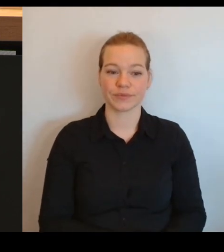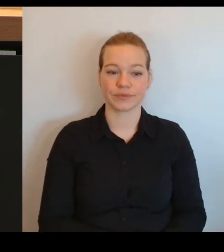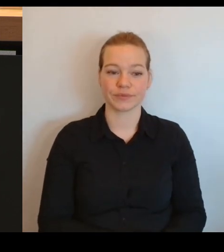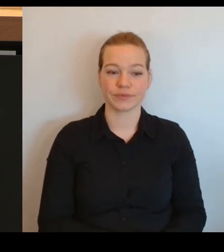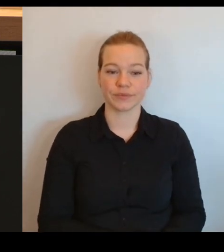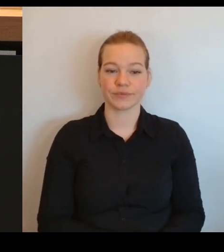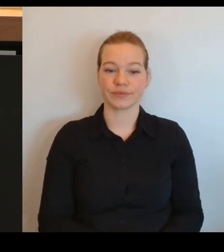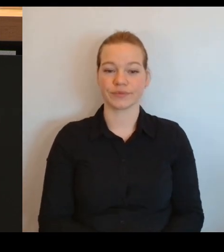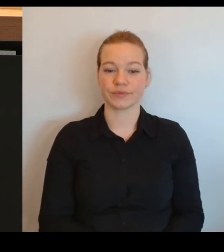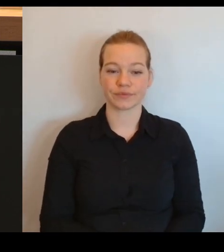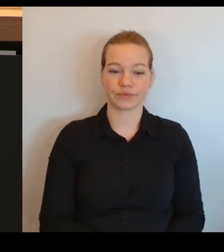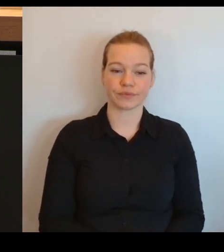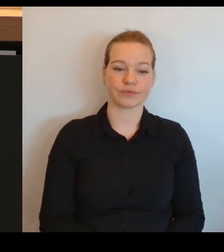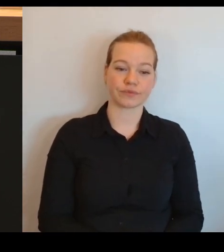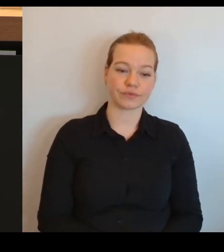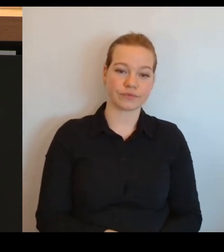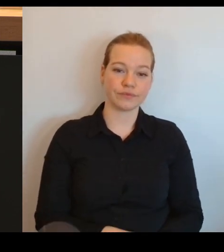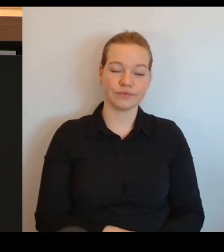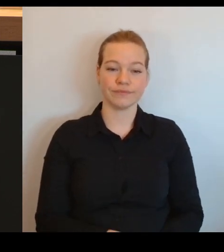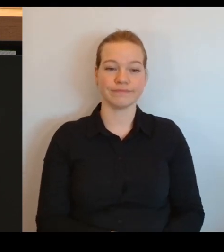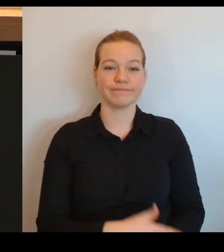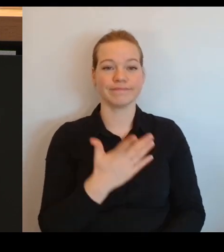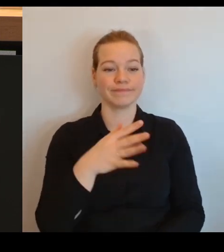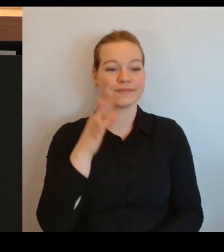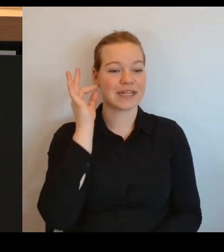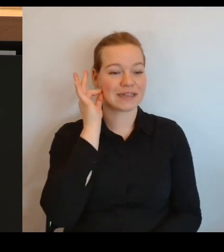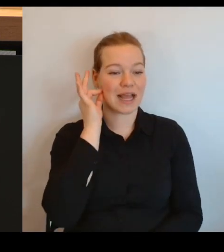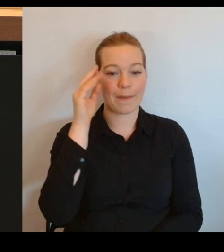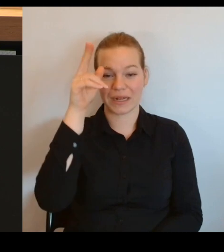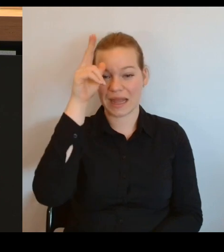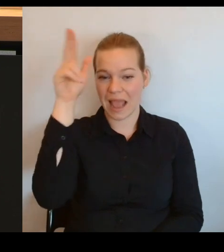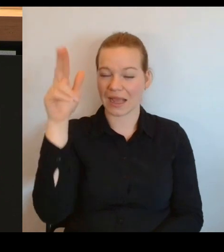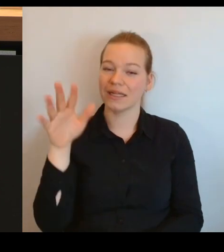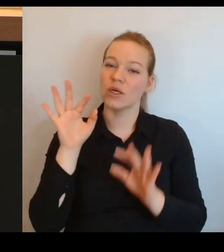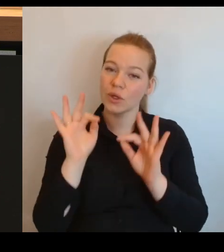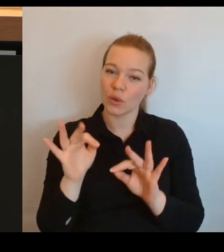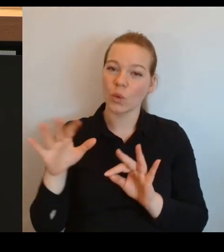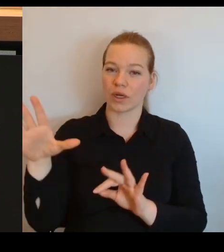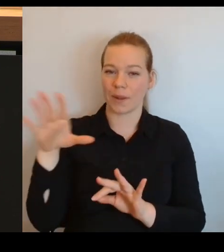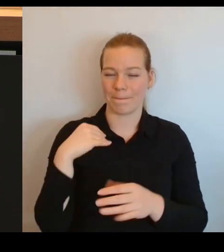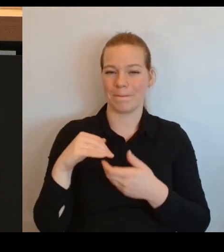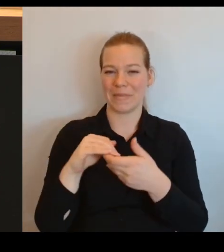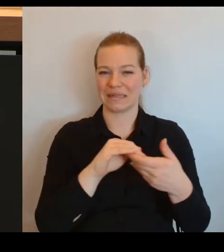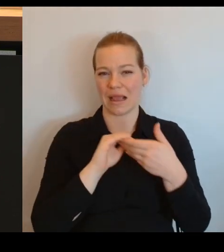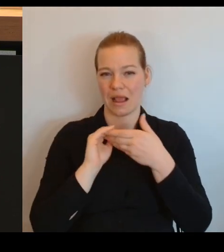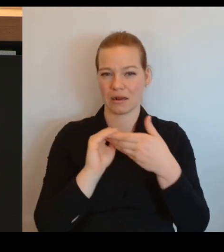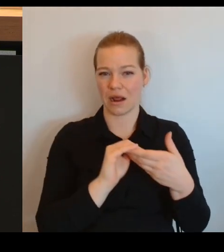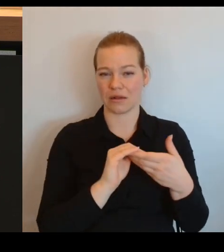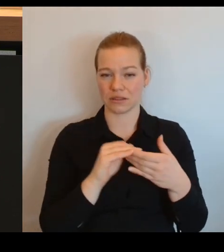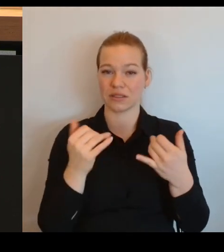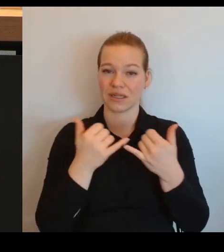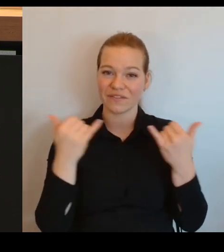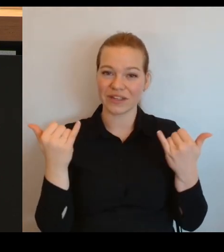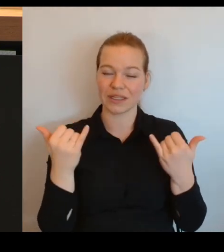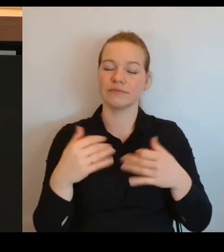Ich weiß, dass schwer Gutes Miteinander geht, nur mit gutem ÖPNV. Und dafür müssen Sie aufhören, Busse und Bahnen auszubremsen.